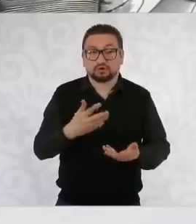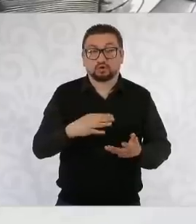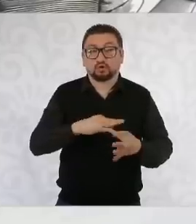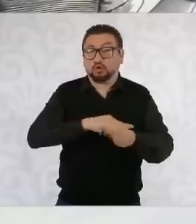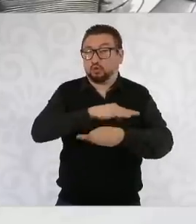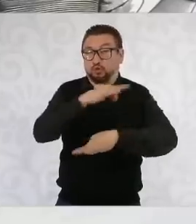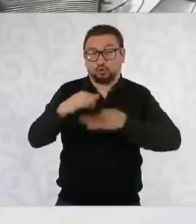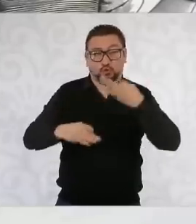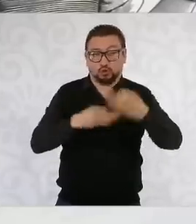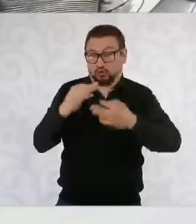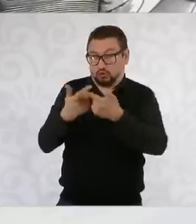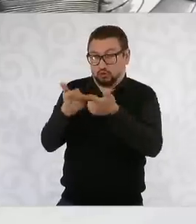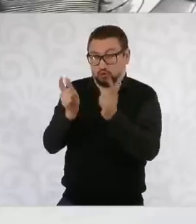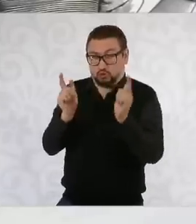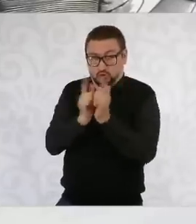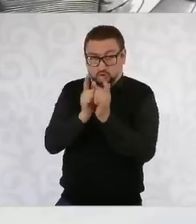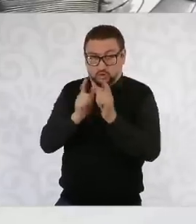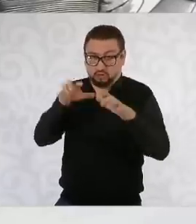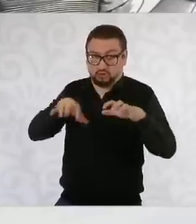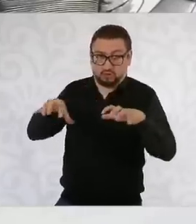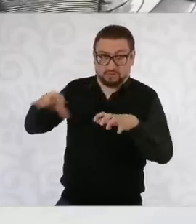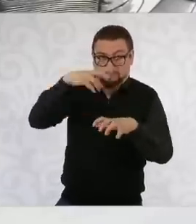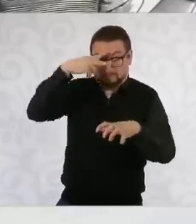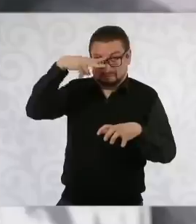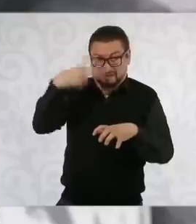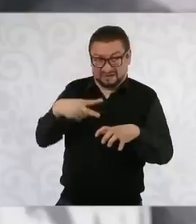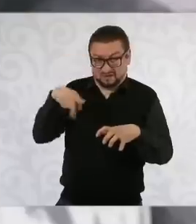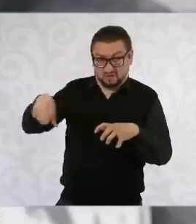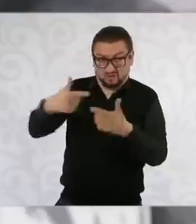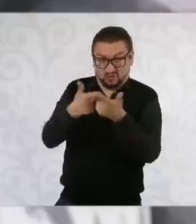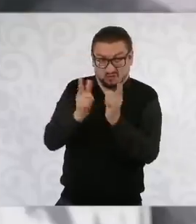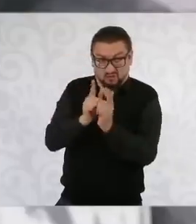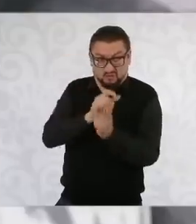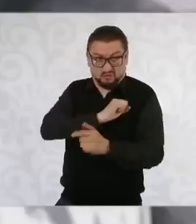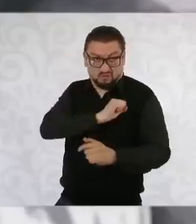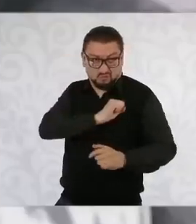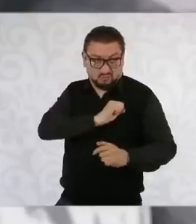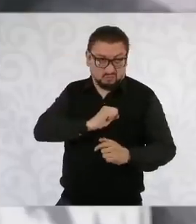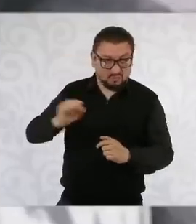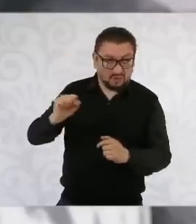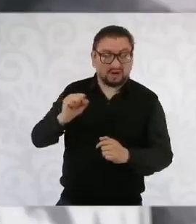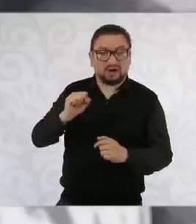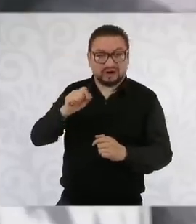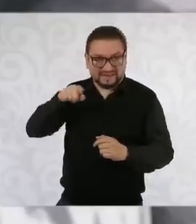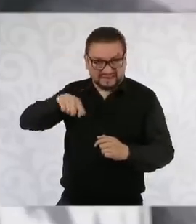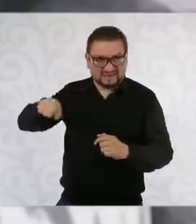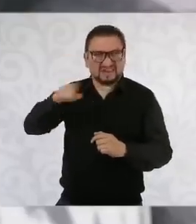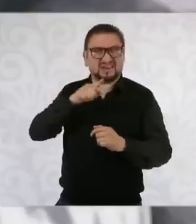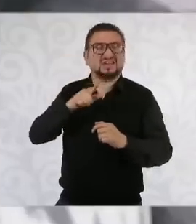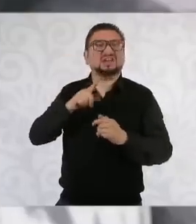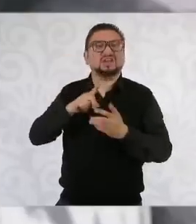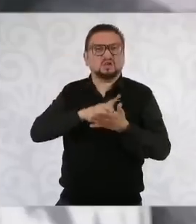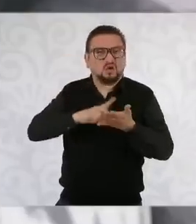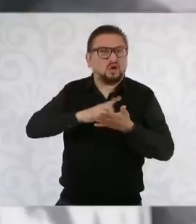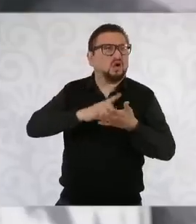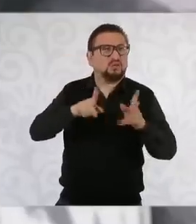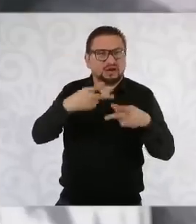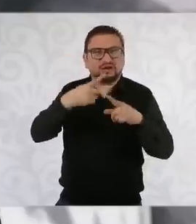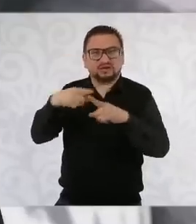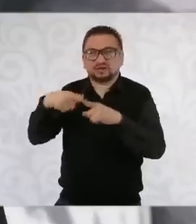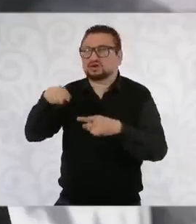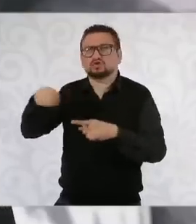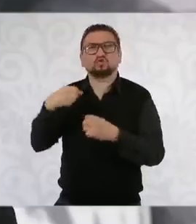de los carteles delictivos está en su capacidad de fuego está en su armamento Y eso lo sufrimos